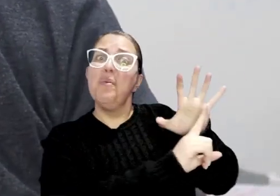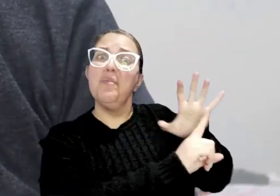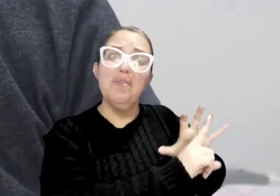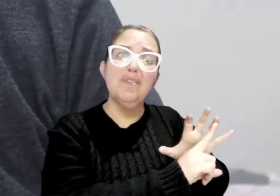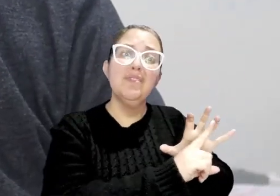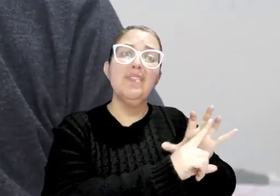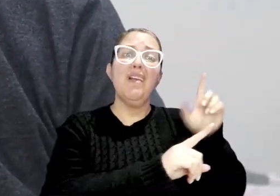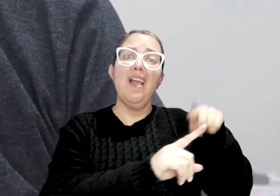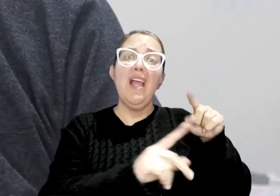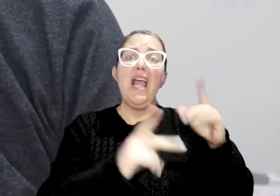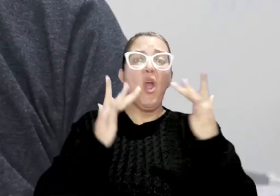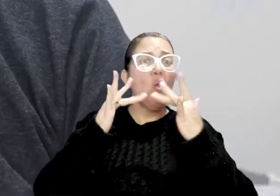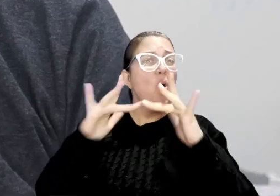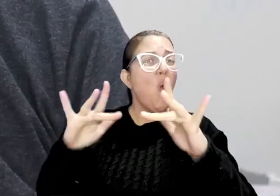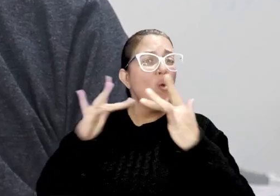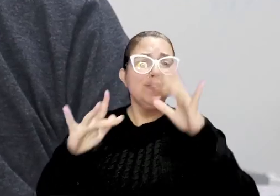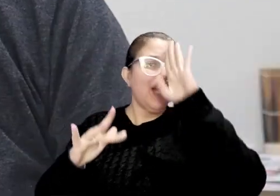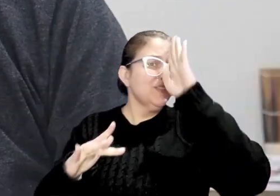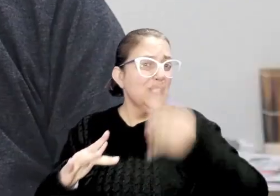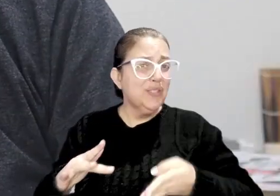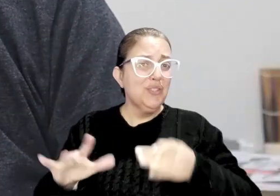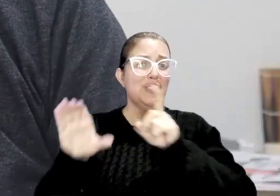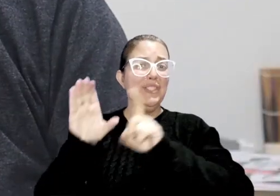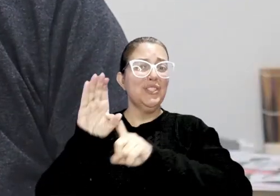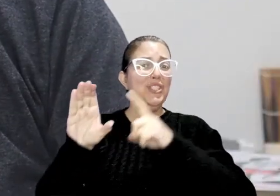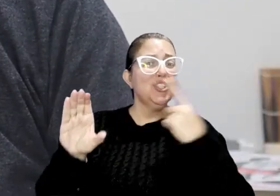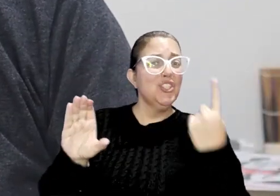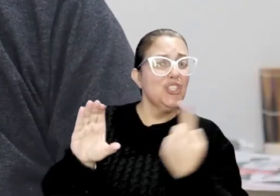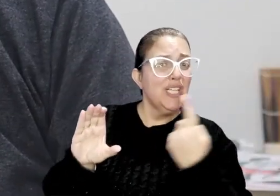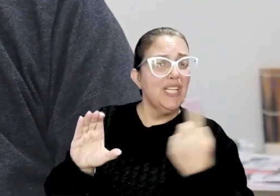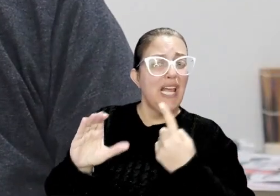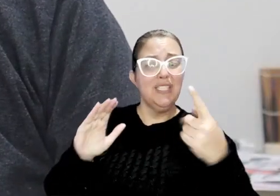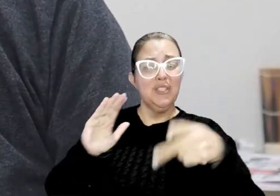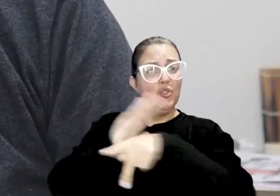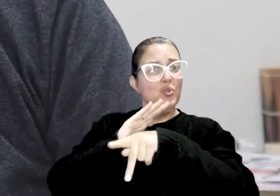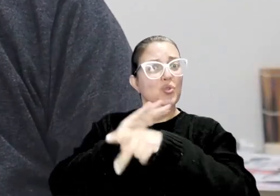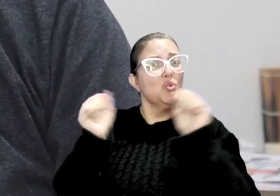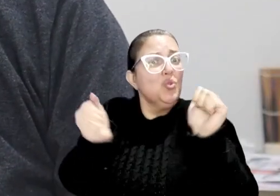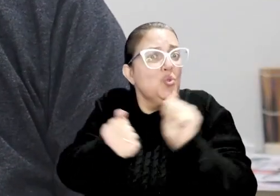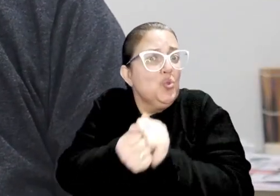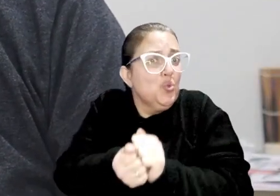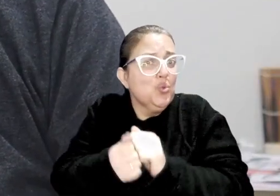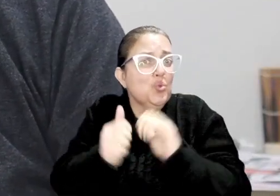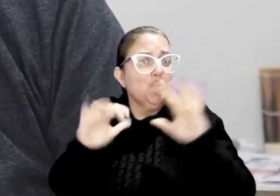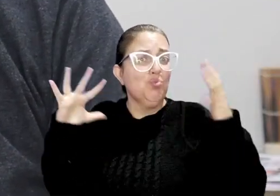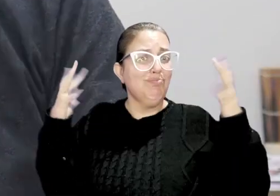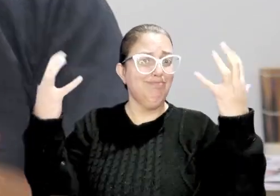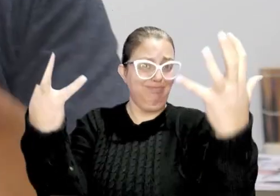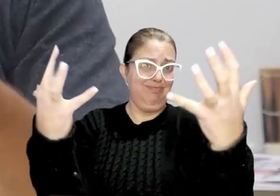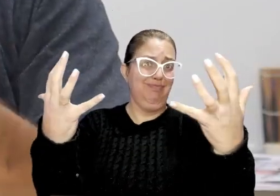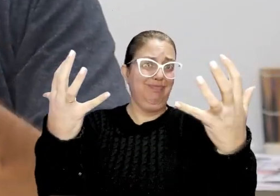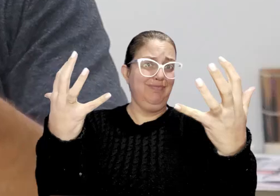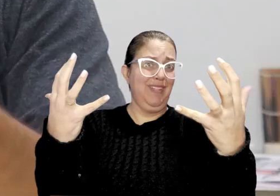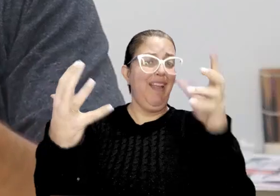interdependência com a natureza então assim esse parâmetro ele é muito padronizado para